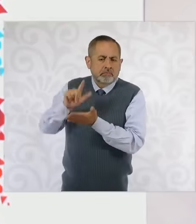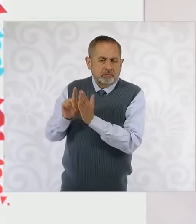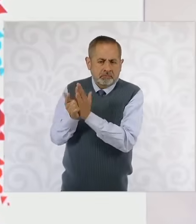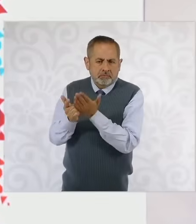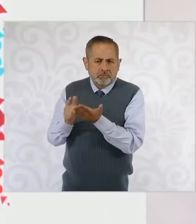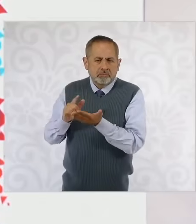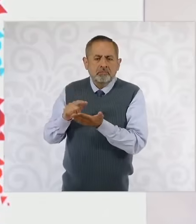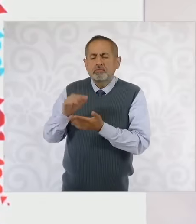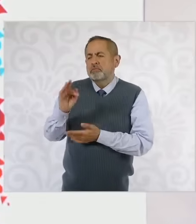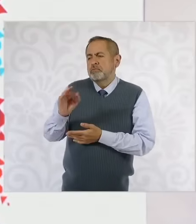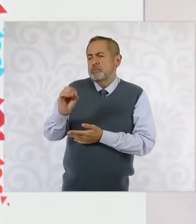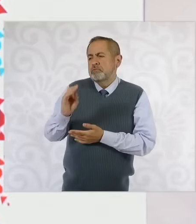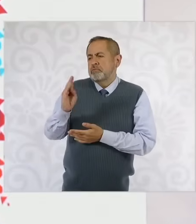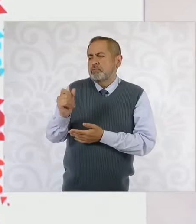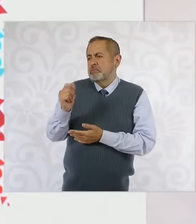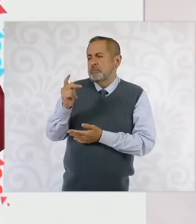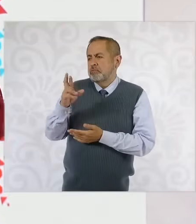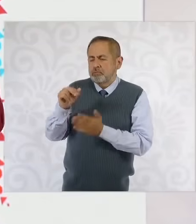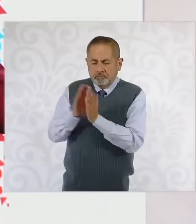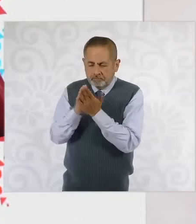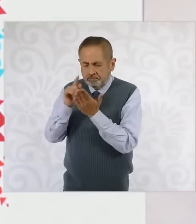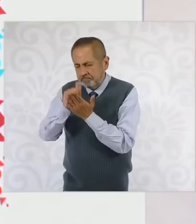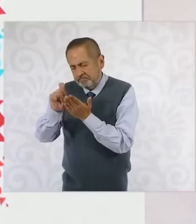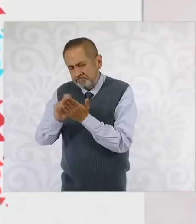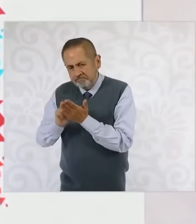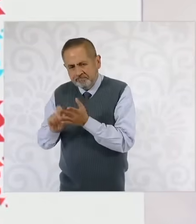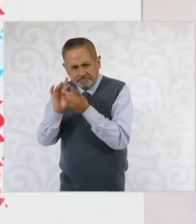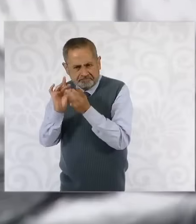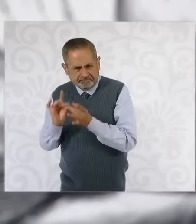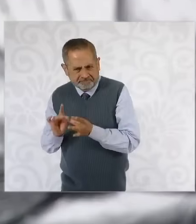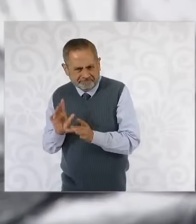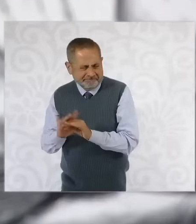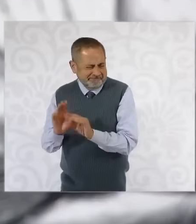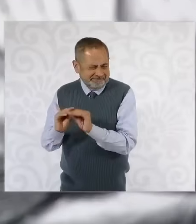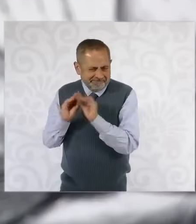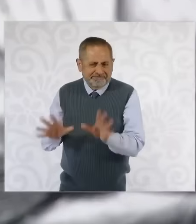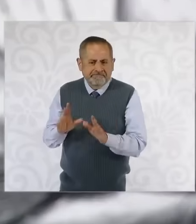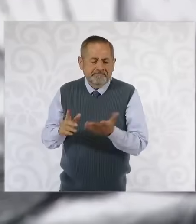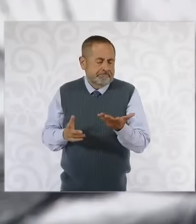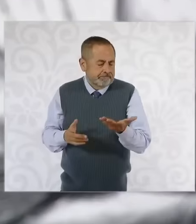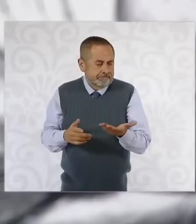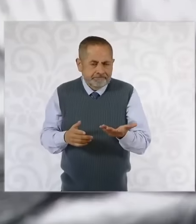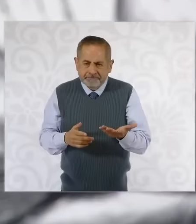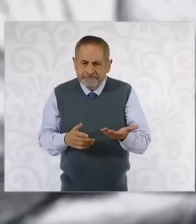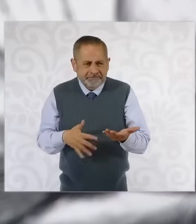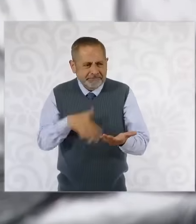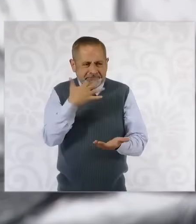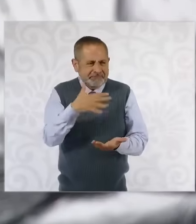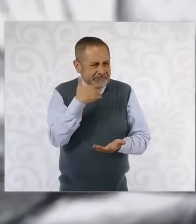y también en el libro Gracias entre muchos otros entonces durante todo ese periodo Qué